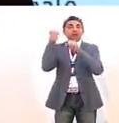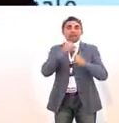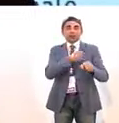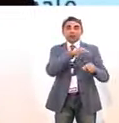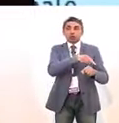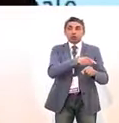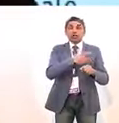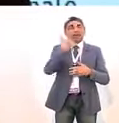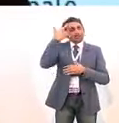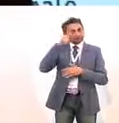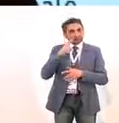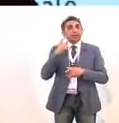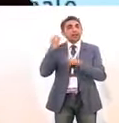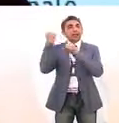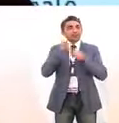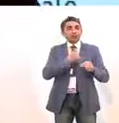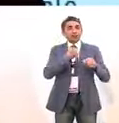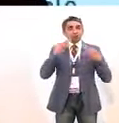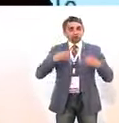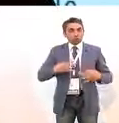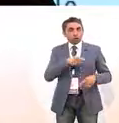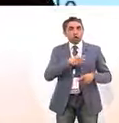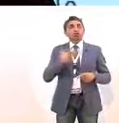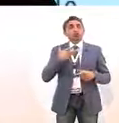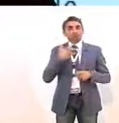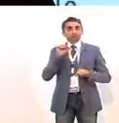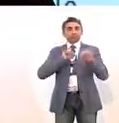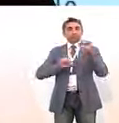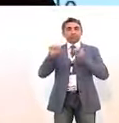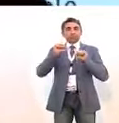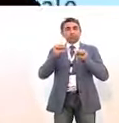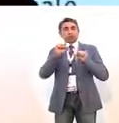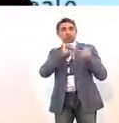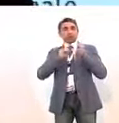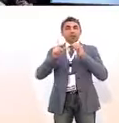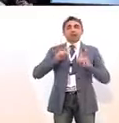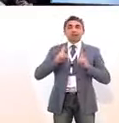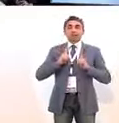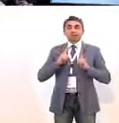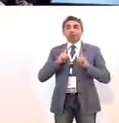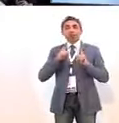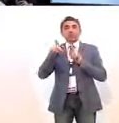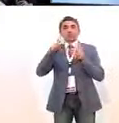e sanno che le Istituzioni hanno gli anticorpi per combattere eventuali problemi come questo.